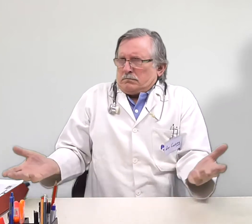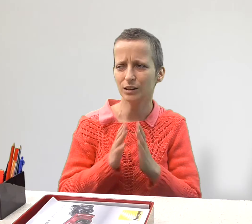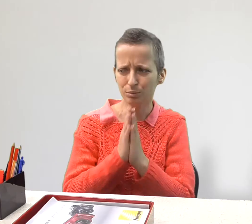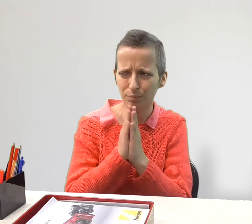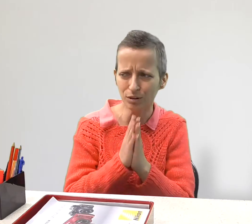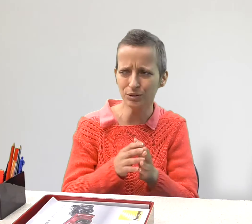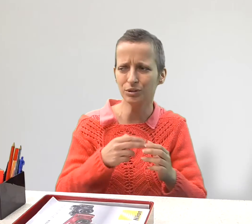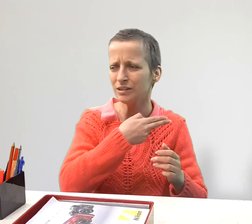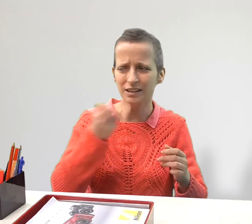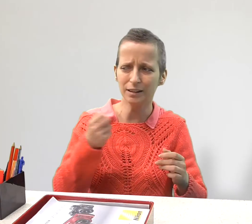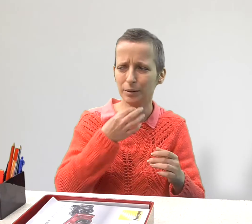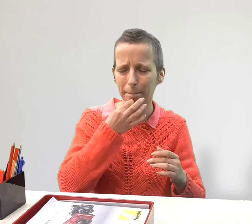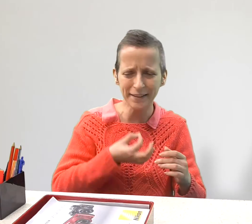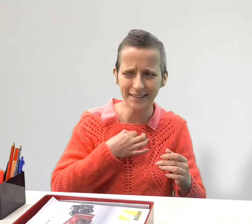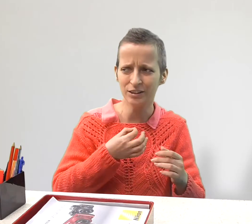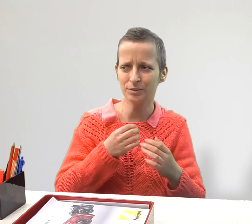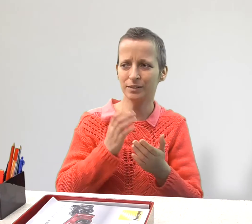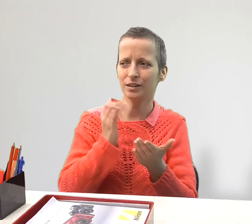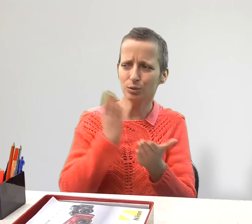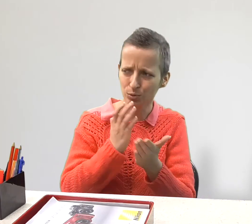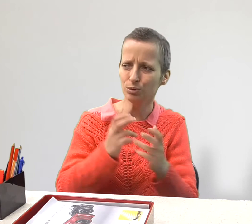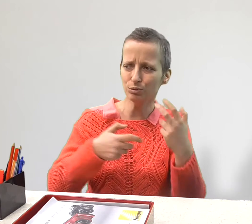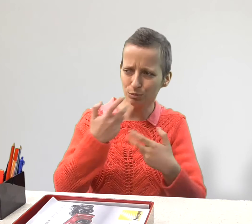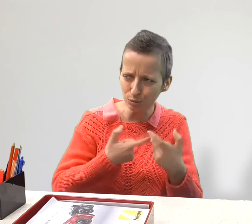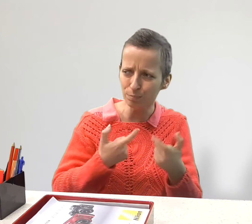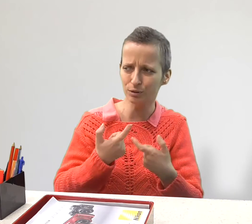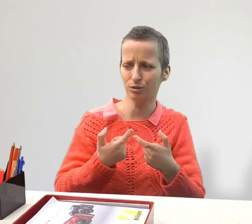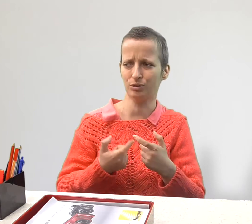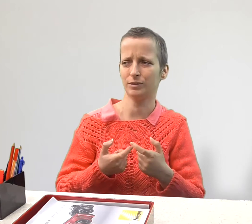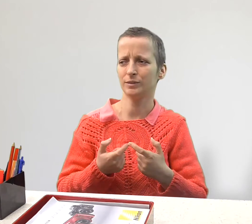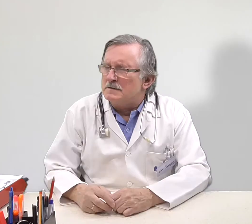Proszę nie pytać, tylko to zrobić.